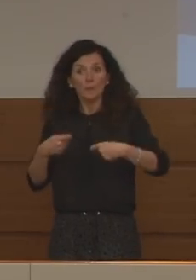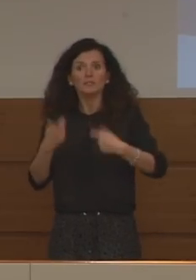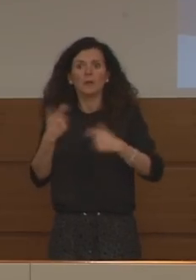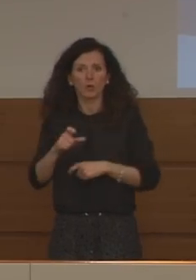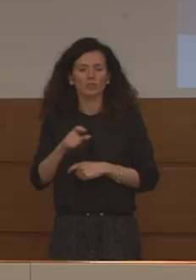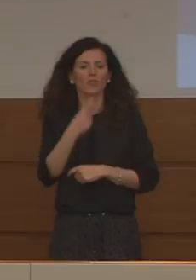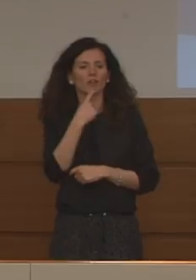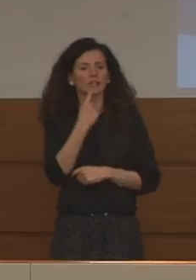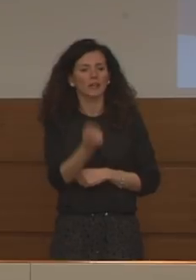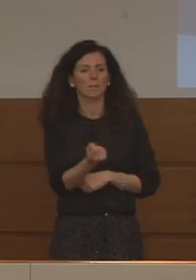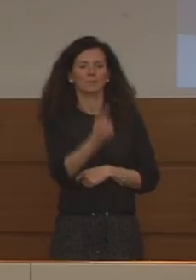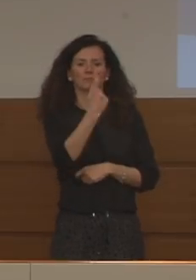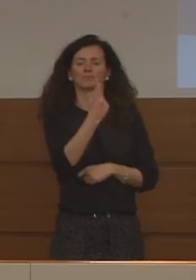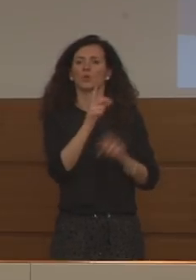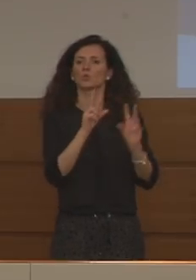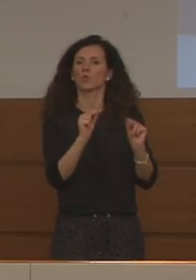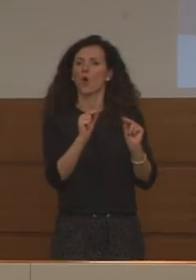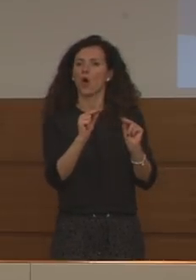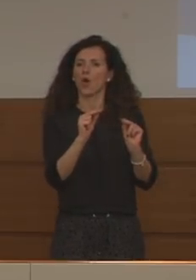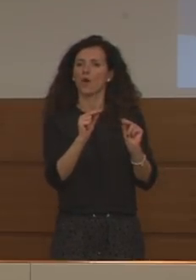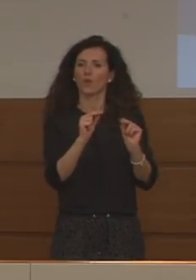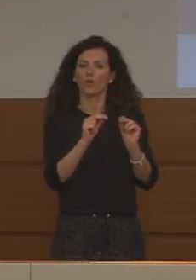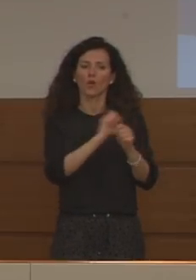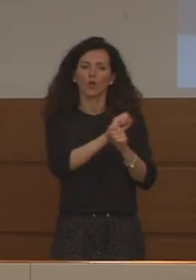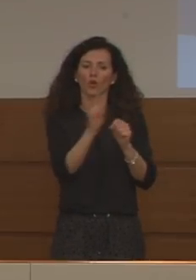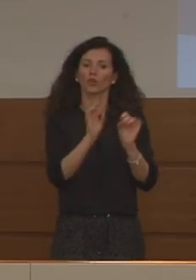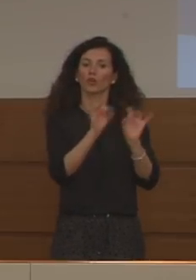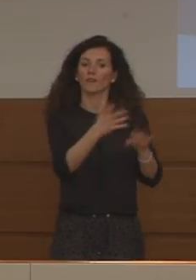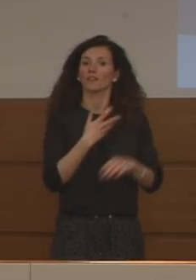pò arrivano in ospedale.